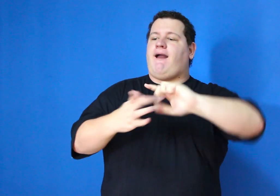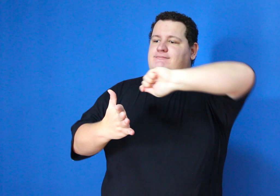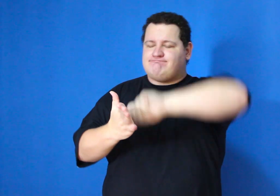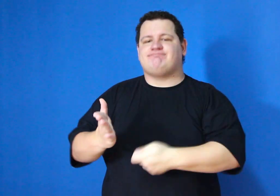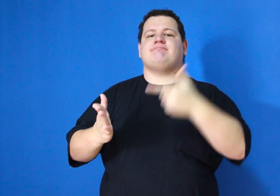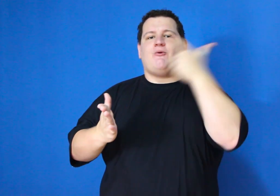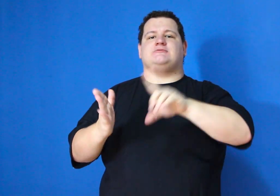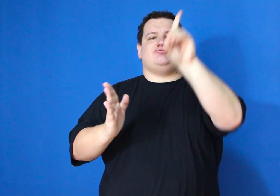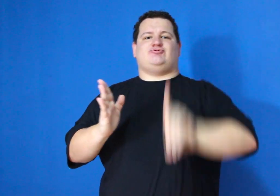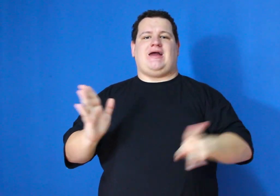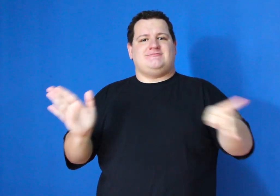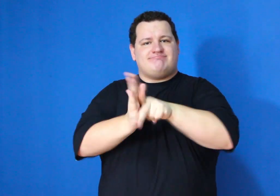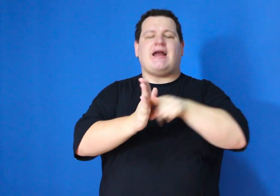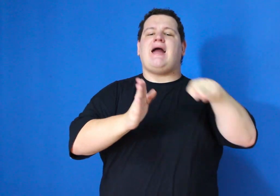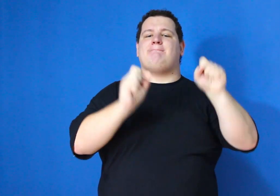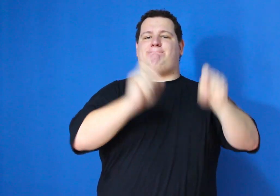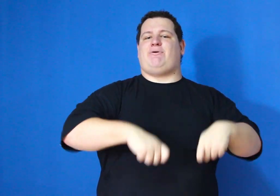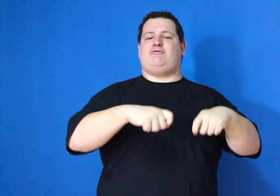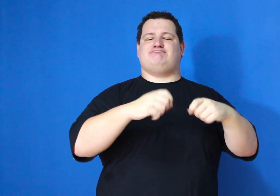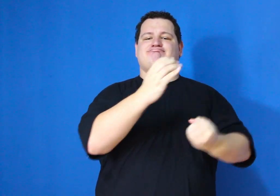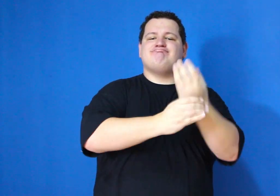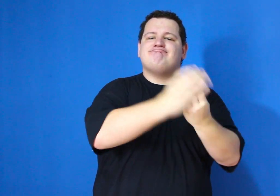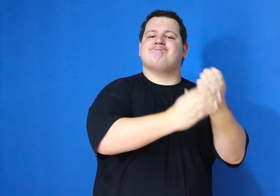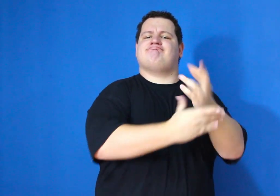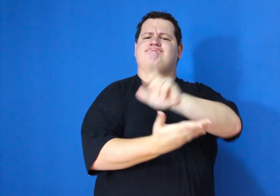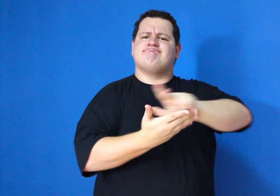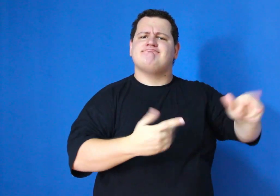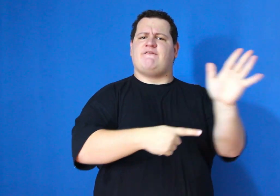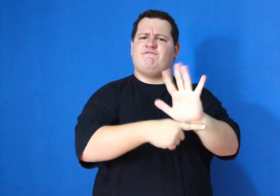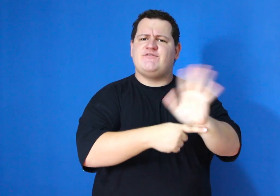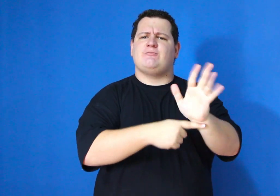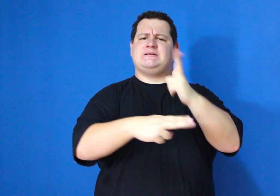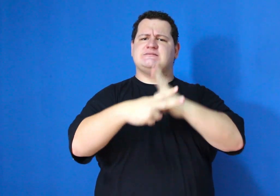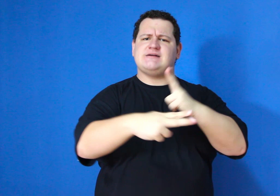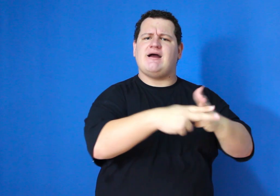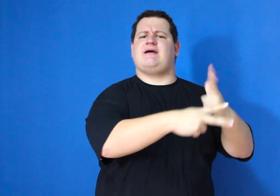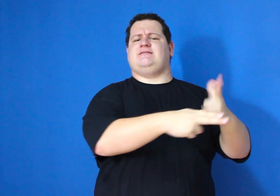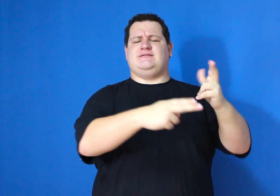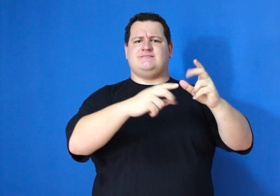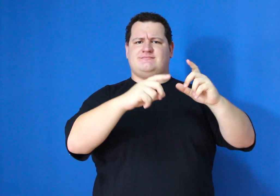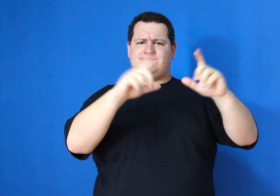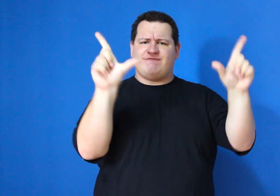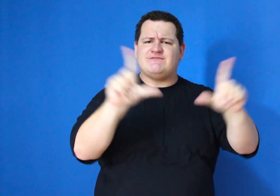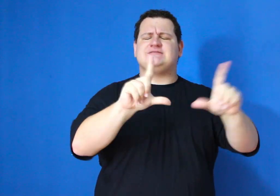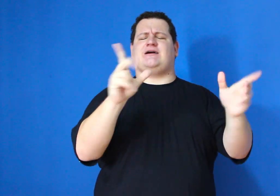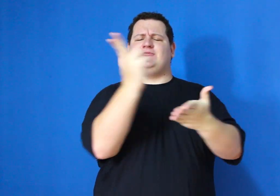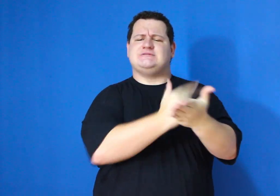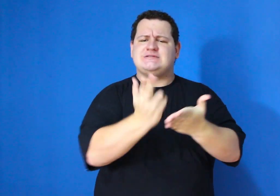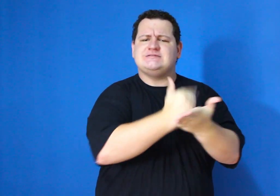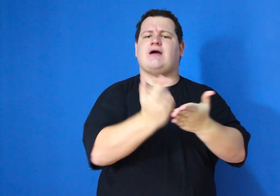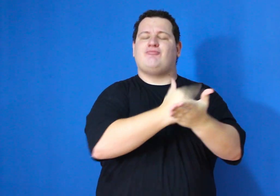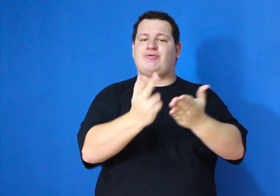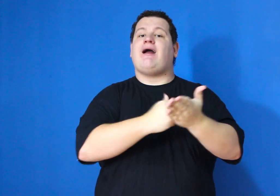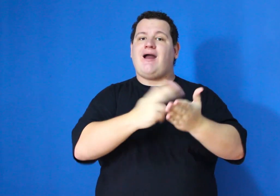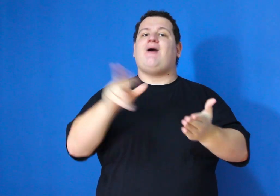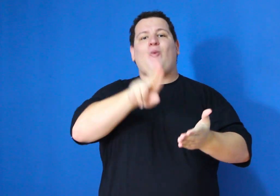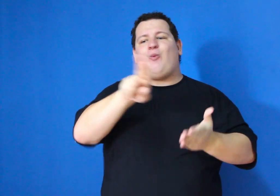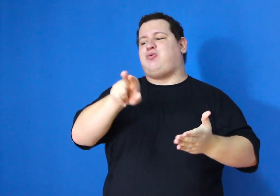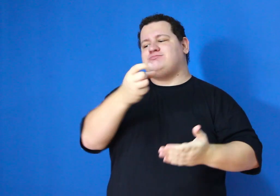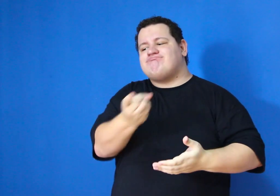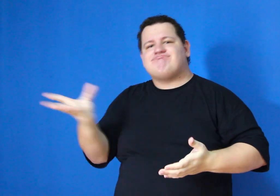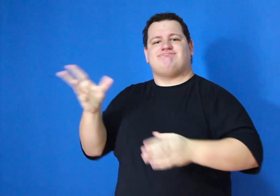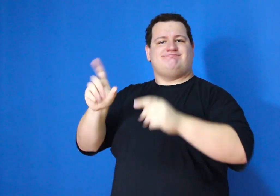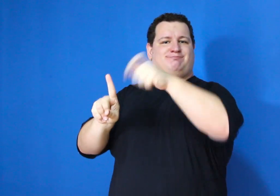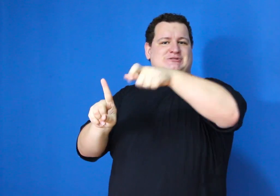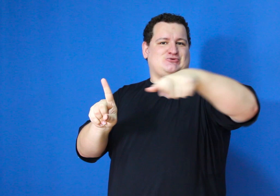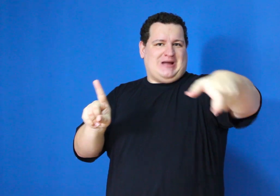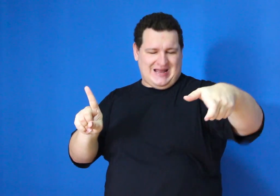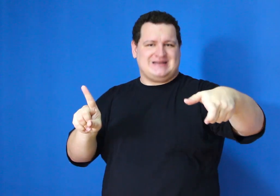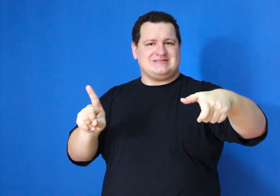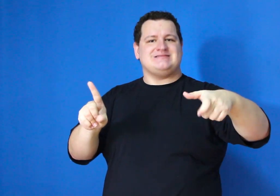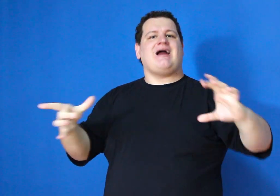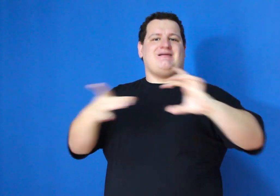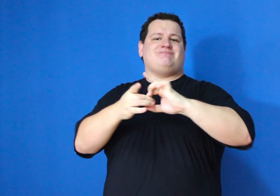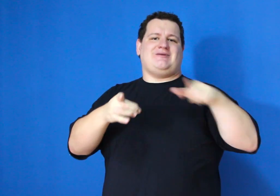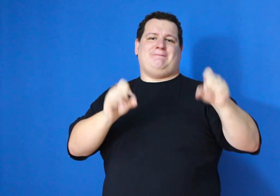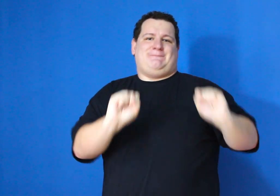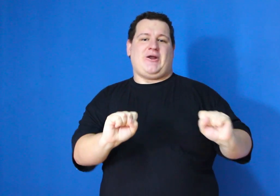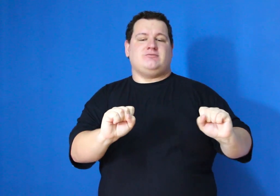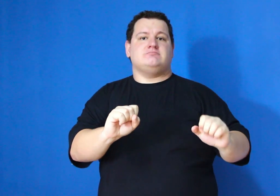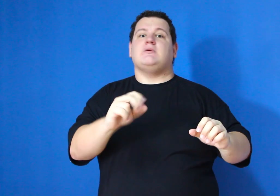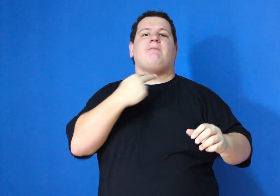Warner Bros. contém os direitos dos personagens para criar filmes, séries e desenhos animados.